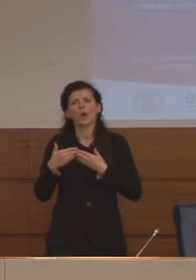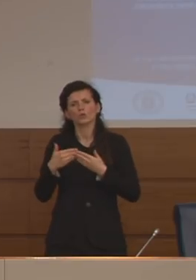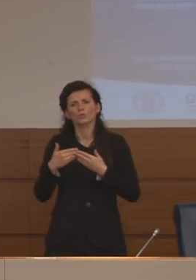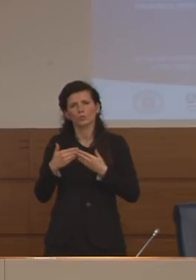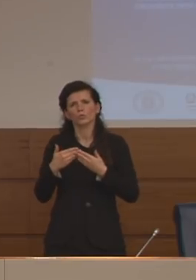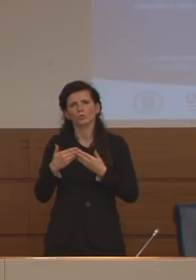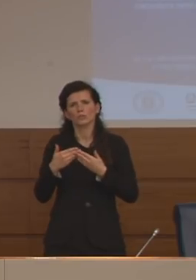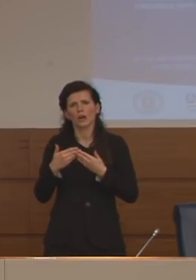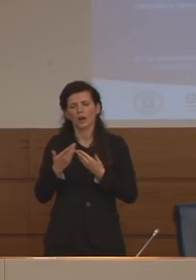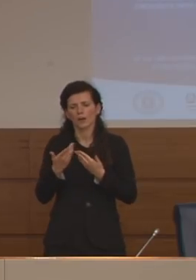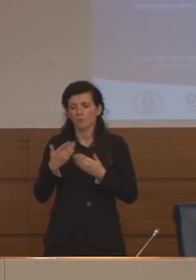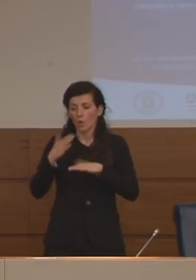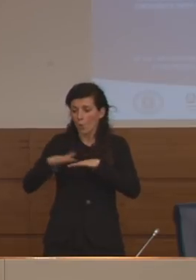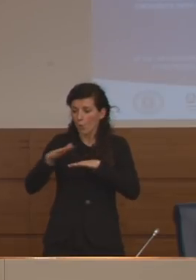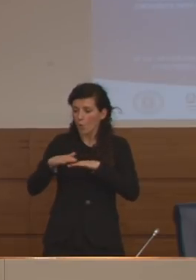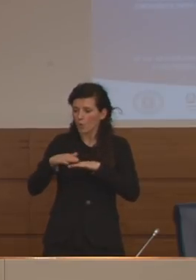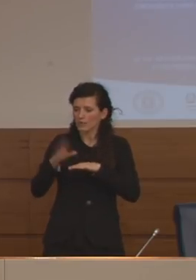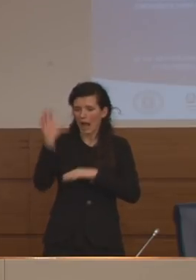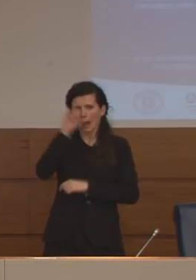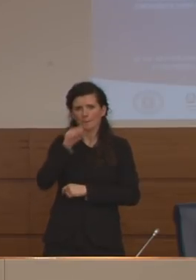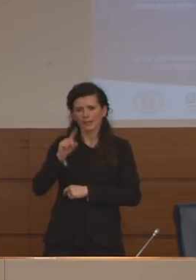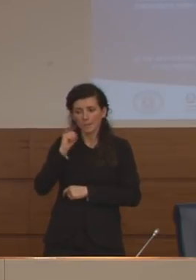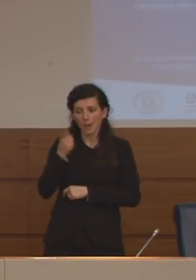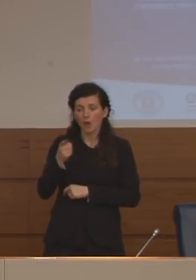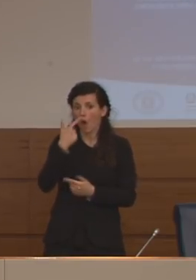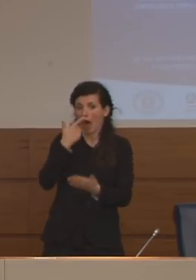nell'adozione di questi test. Questo è un elemento importante. Avere grande